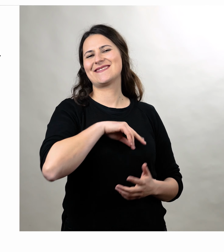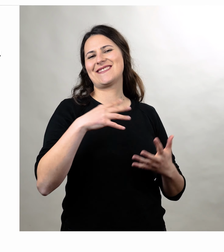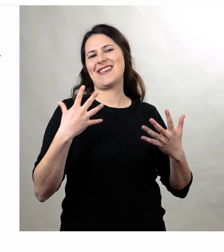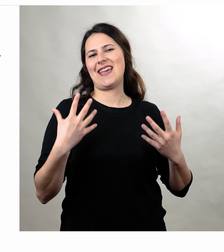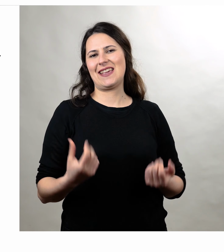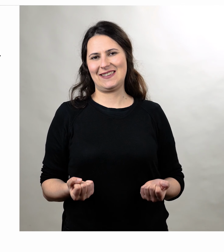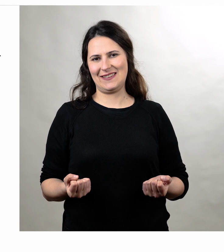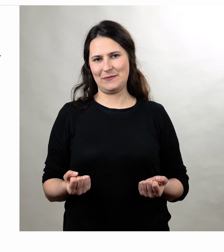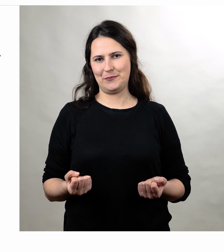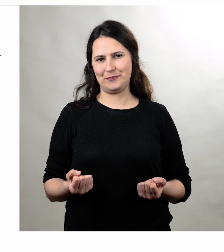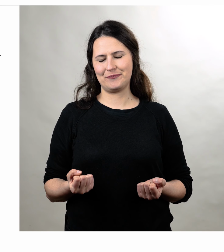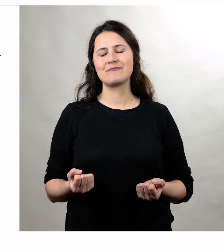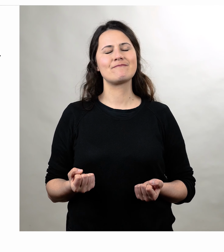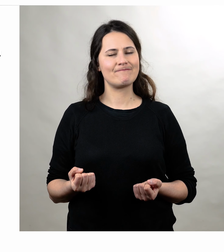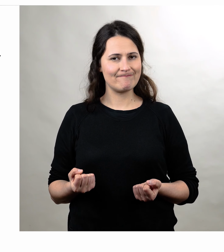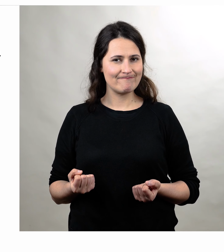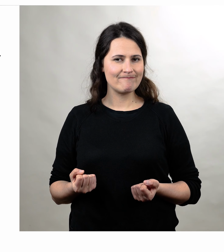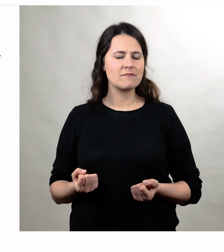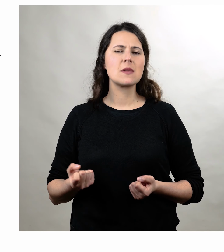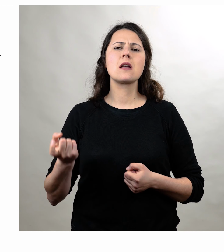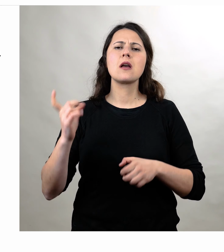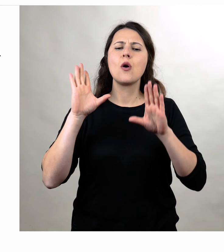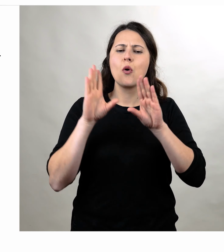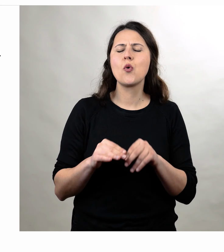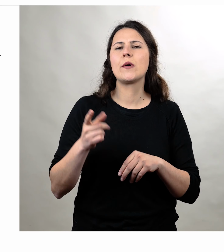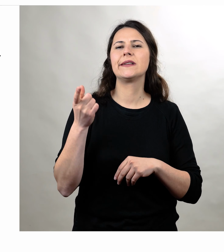ΔΙΑΦΑΝΕΙΑ ΣΤΙΣ ΤΙΜΕΣ